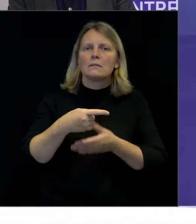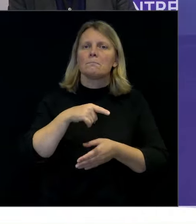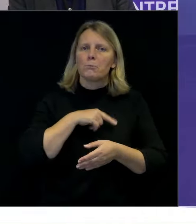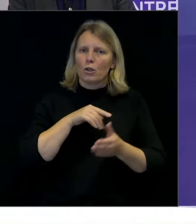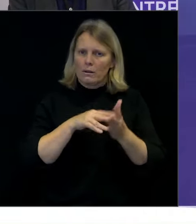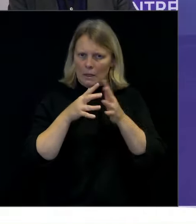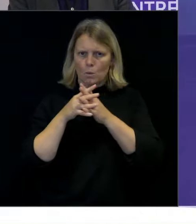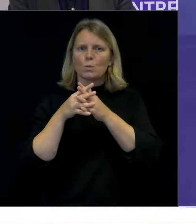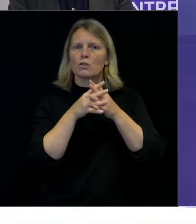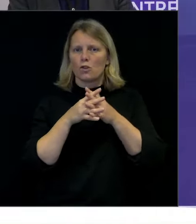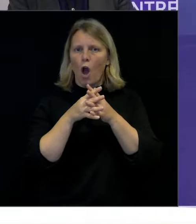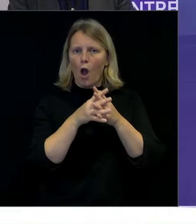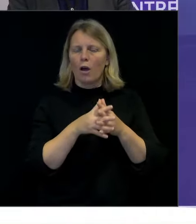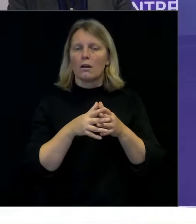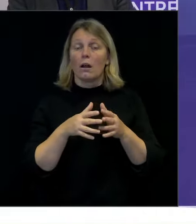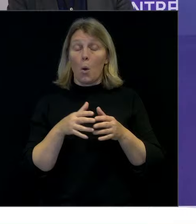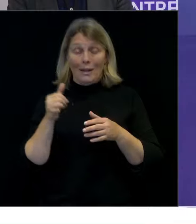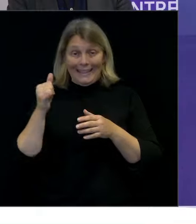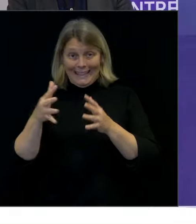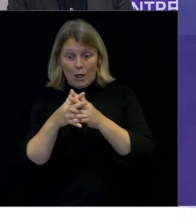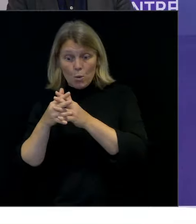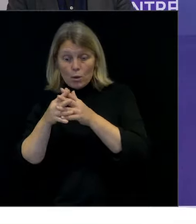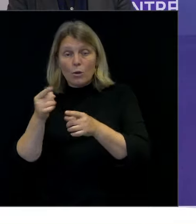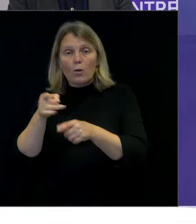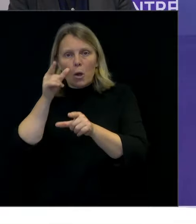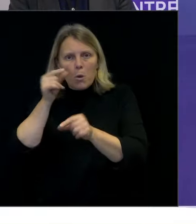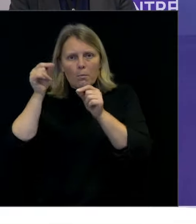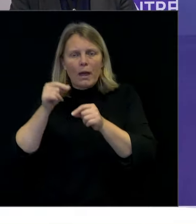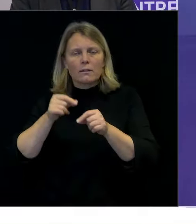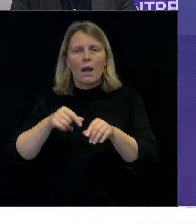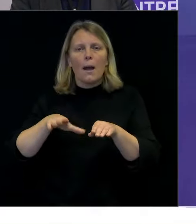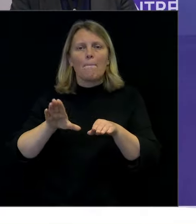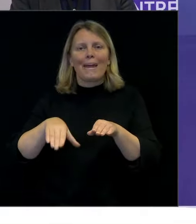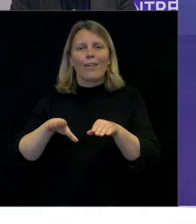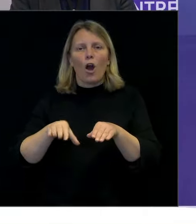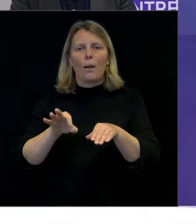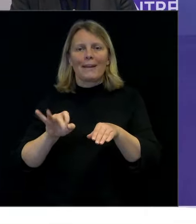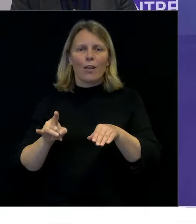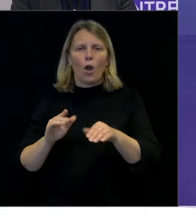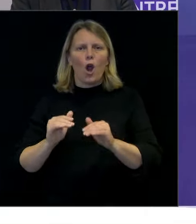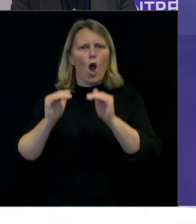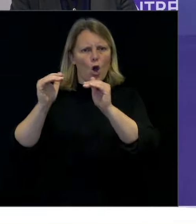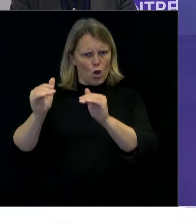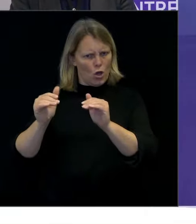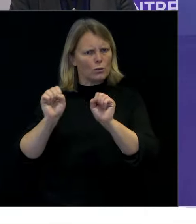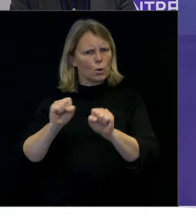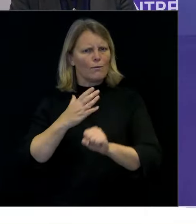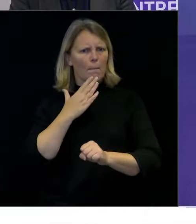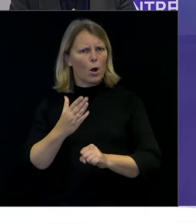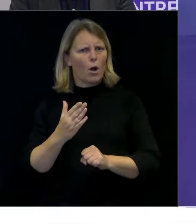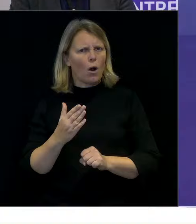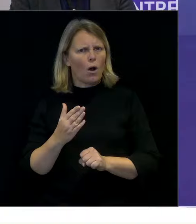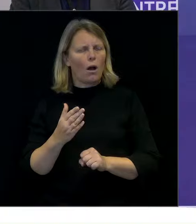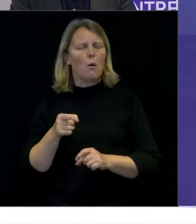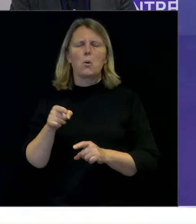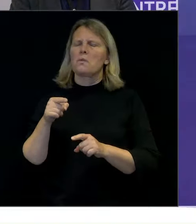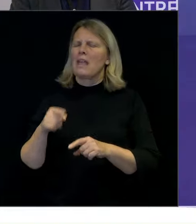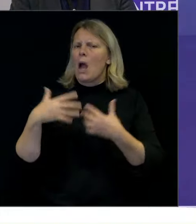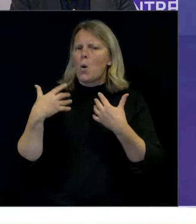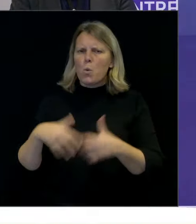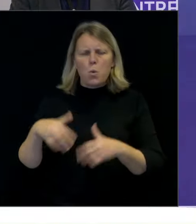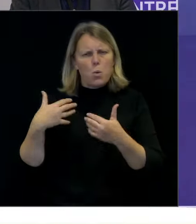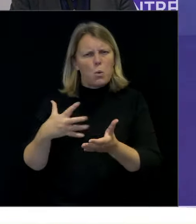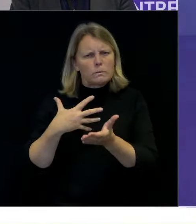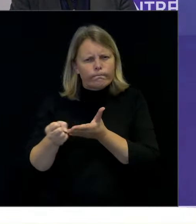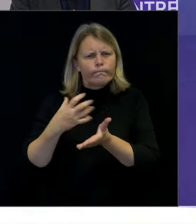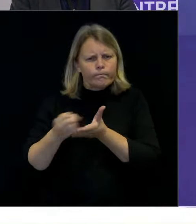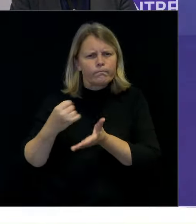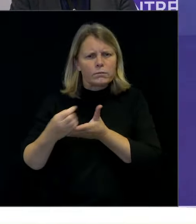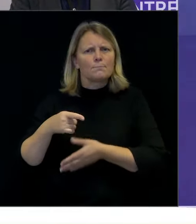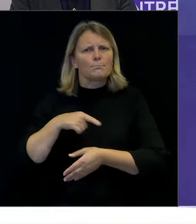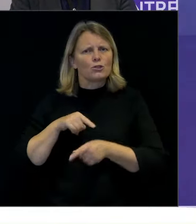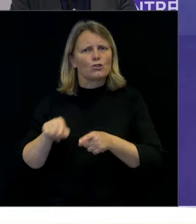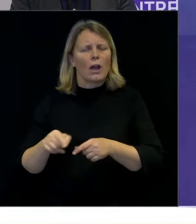de exporterar jättemycket till USA.